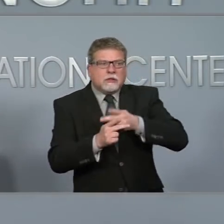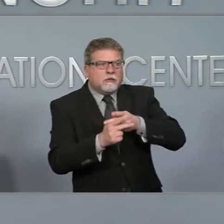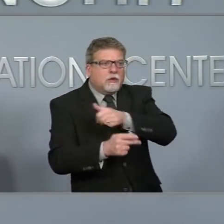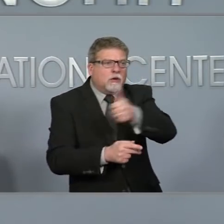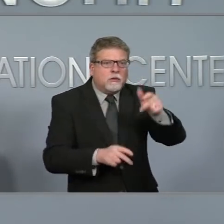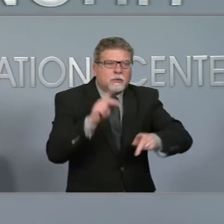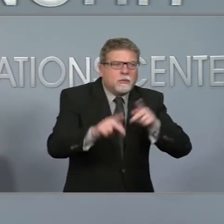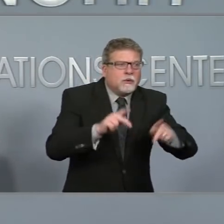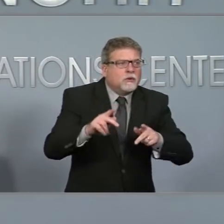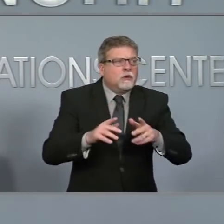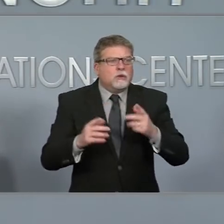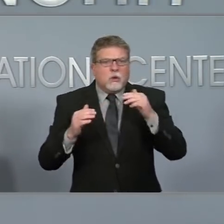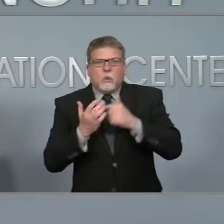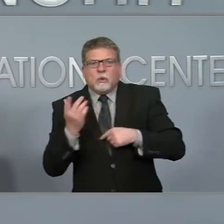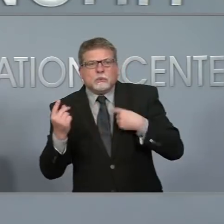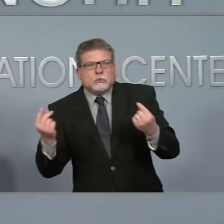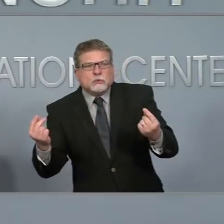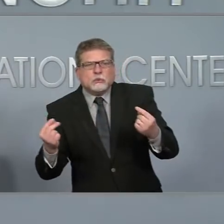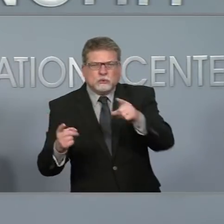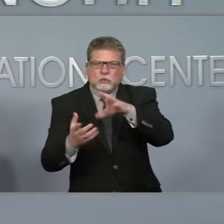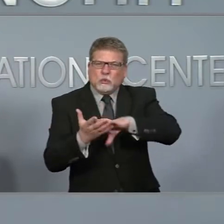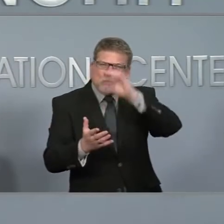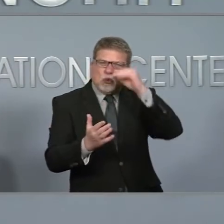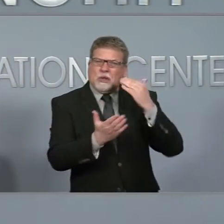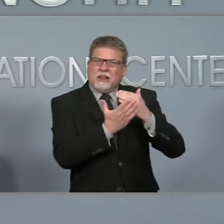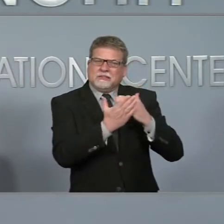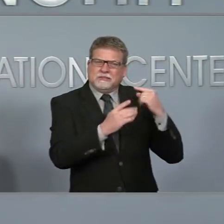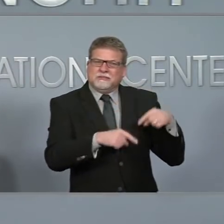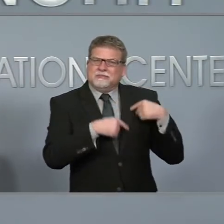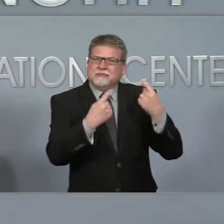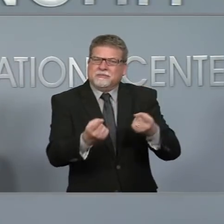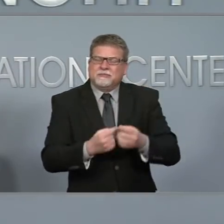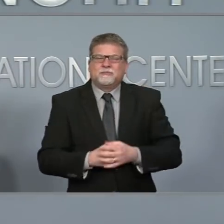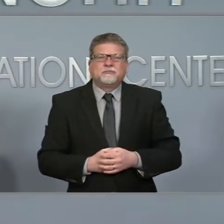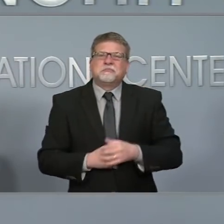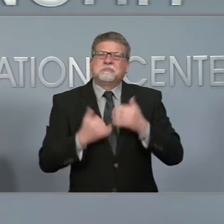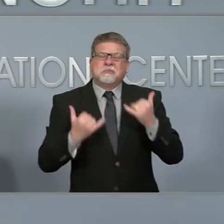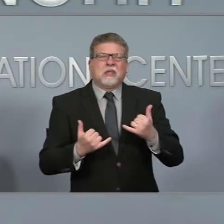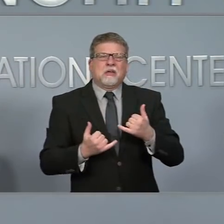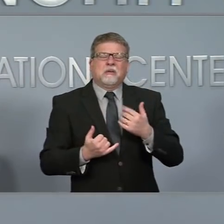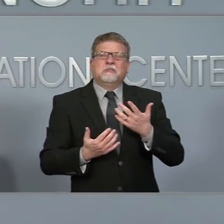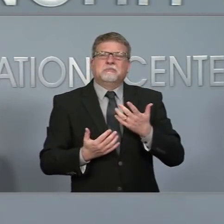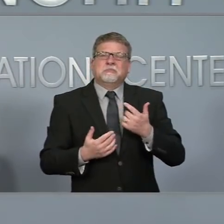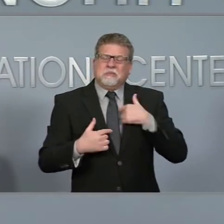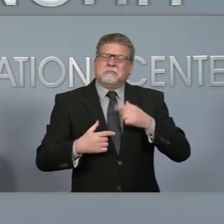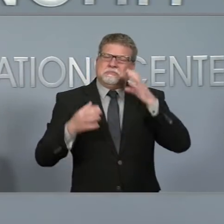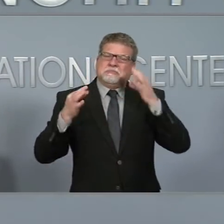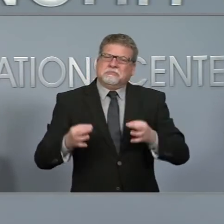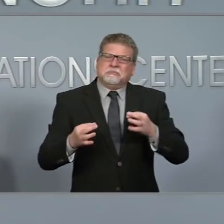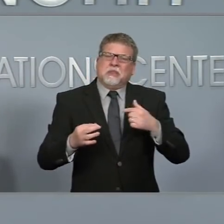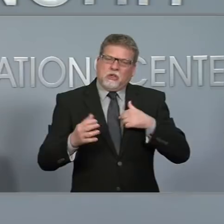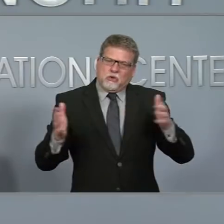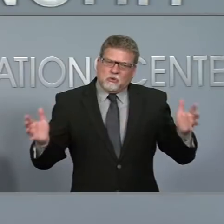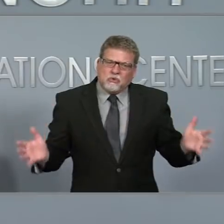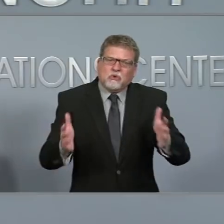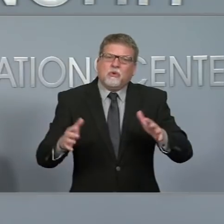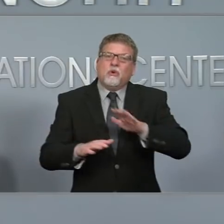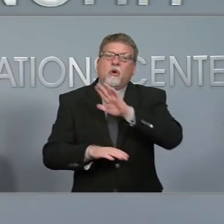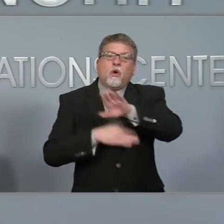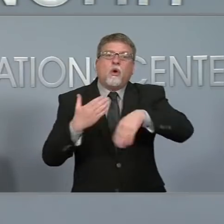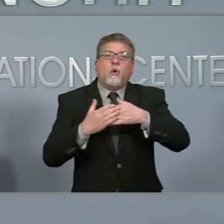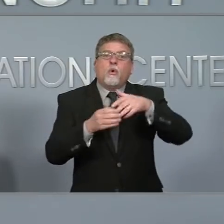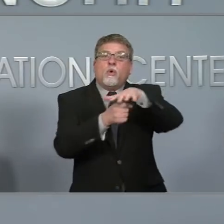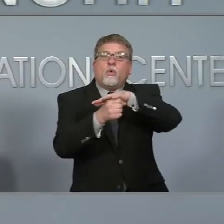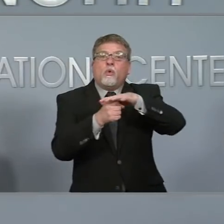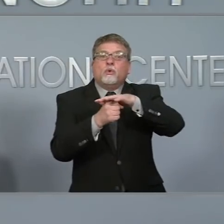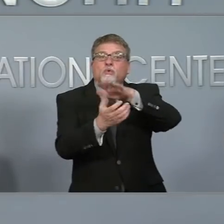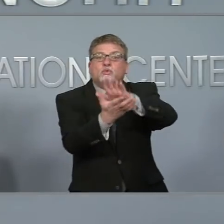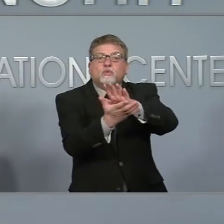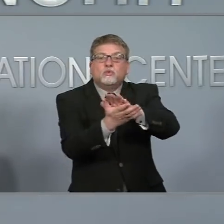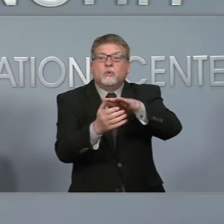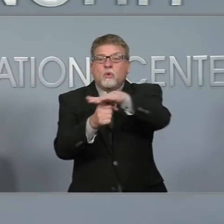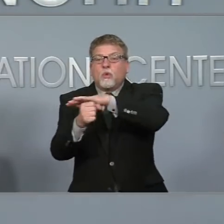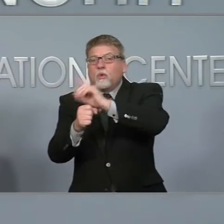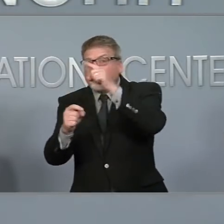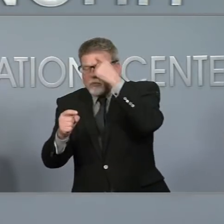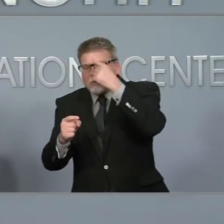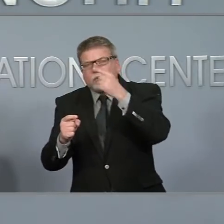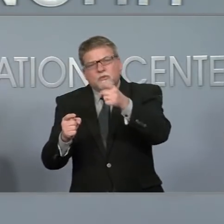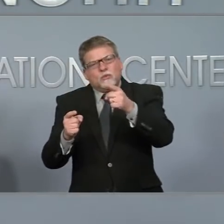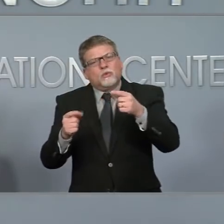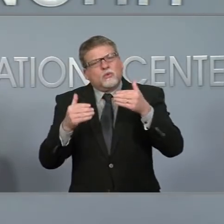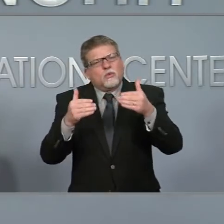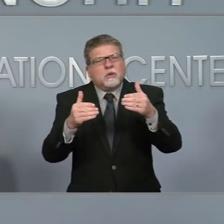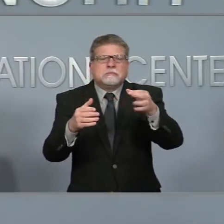cómo medir su nivel de riesgo y